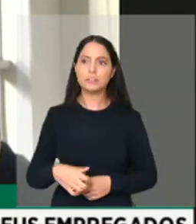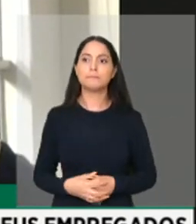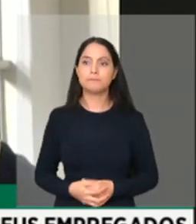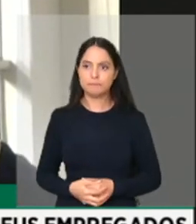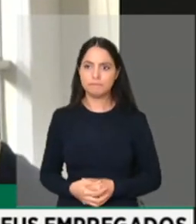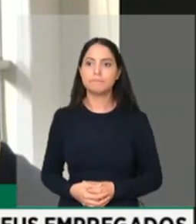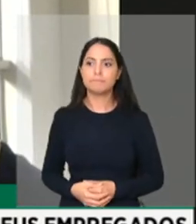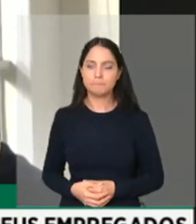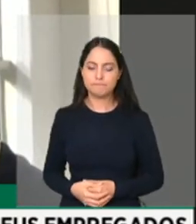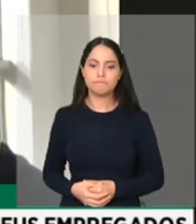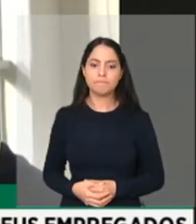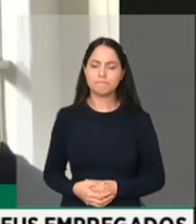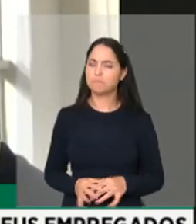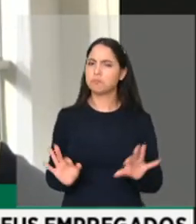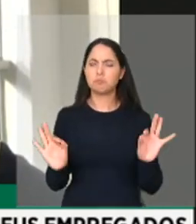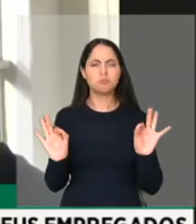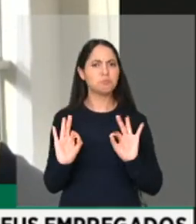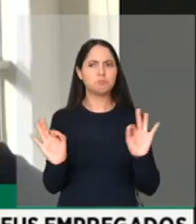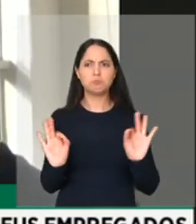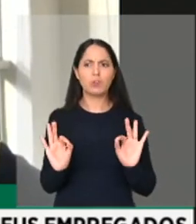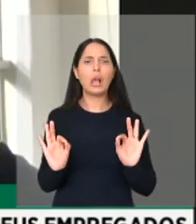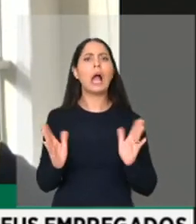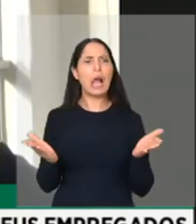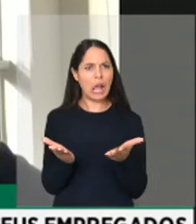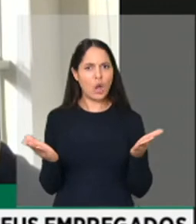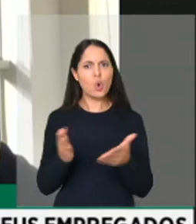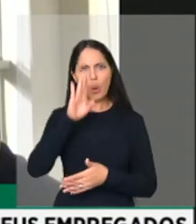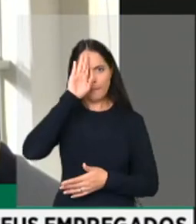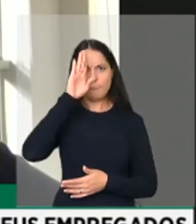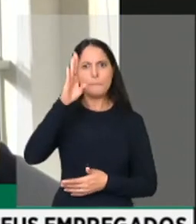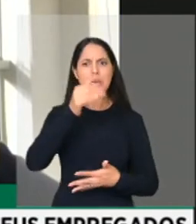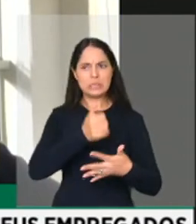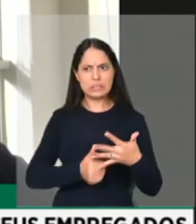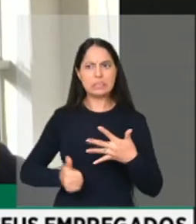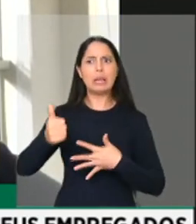SIM AO DESTAQUE PORQUE NÃO VEMOS... NADA MAIS PRIORITÁRIO E IMPORTANTE E URGENTE... DO QUE USAR